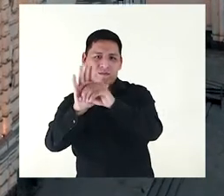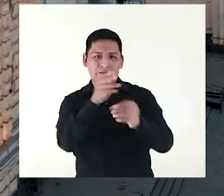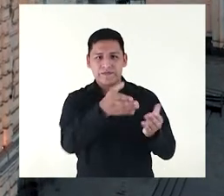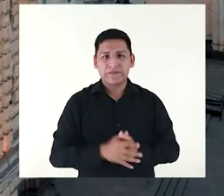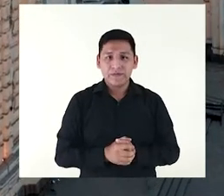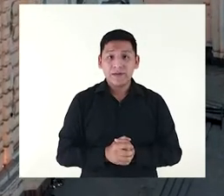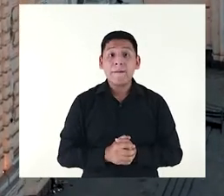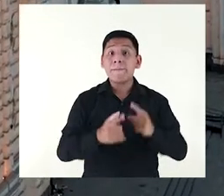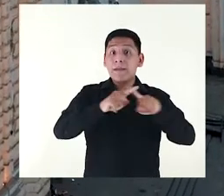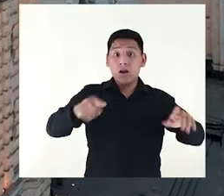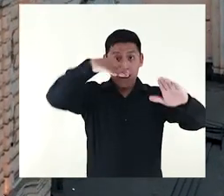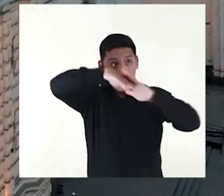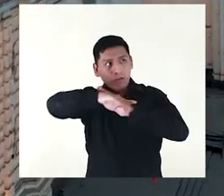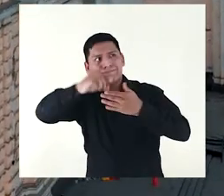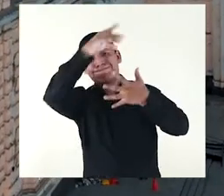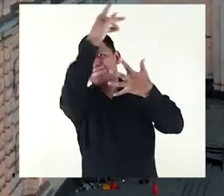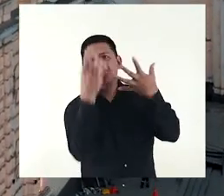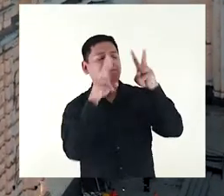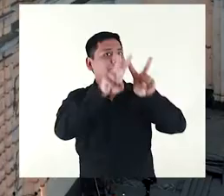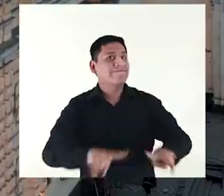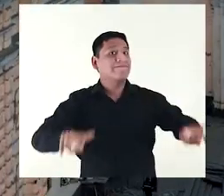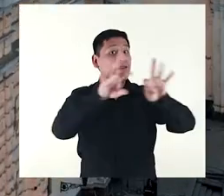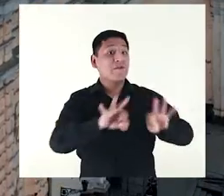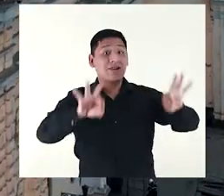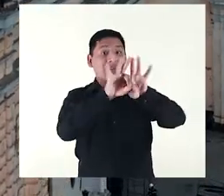el complejo guarda muchas más cosas interesantes y de gran valor.